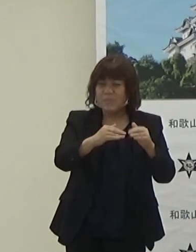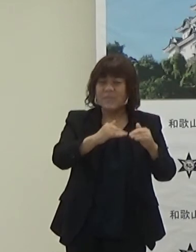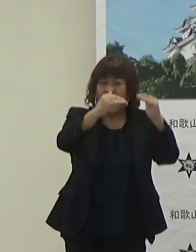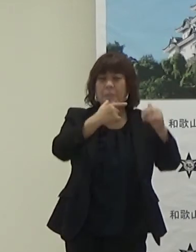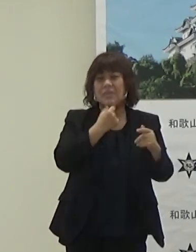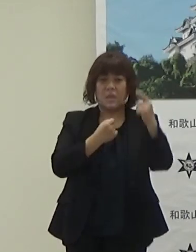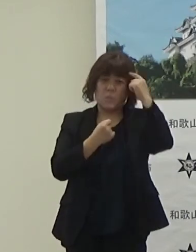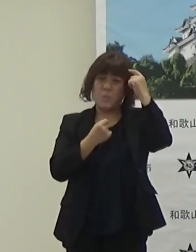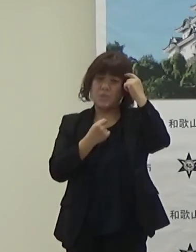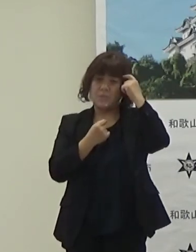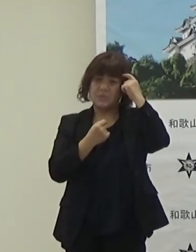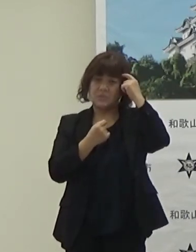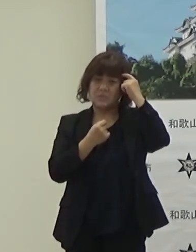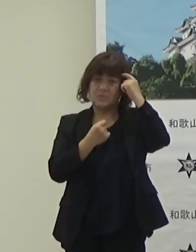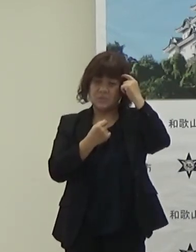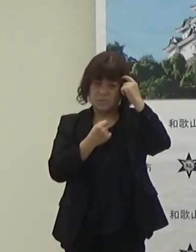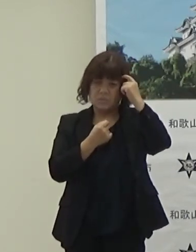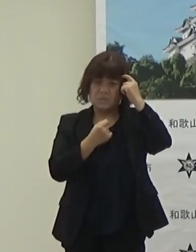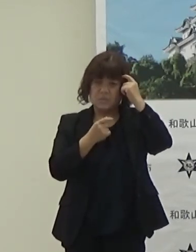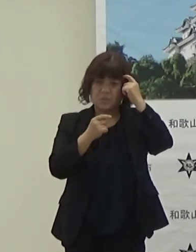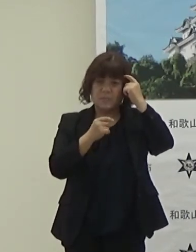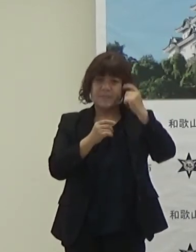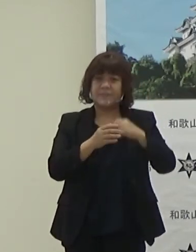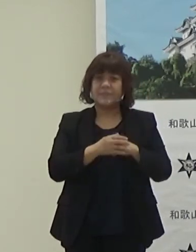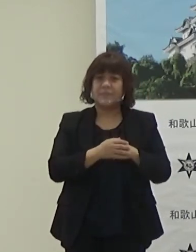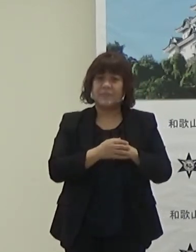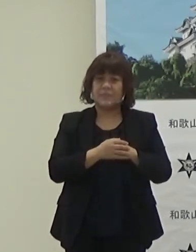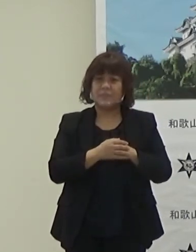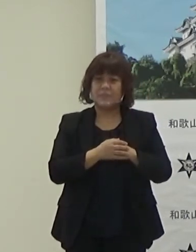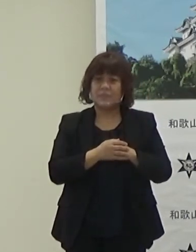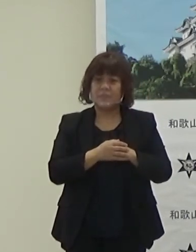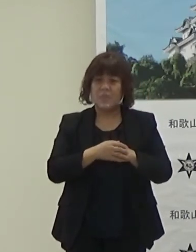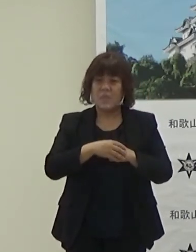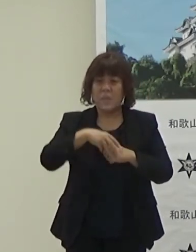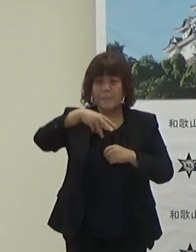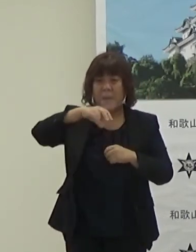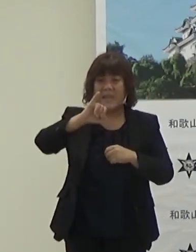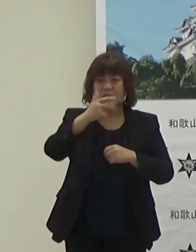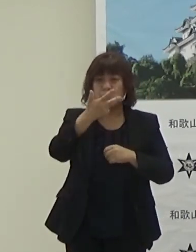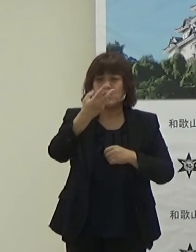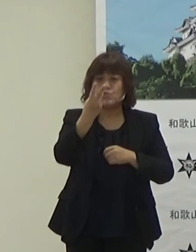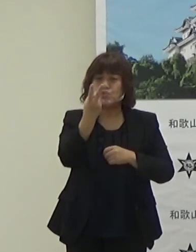エンターテイメントであるとか、あとはMICEの部分ですよね